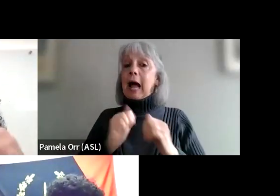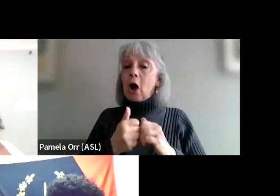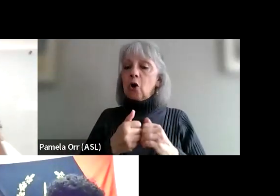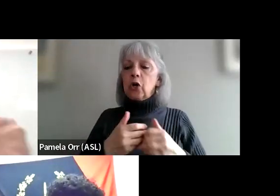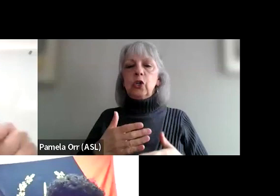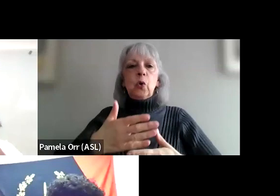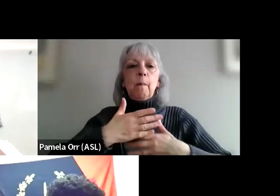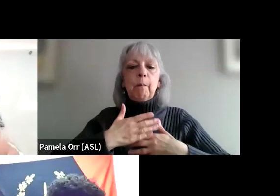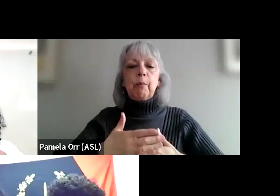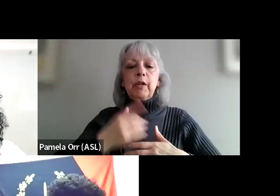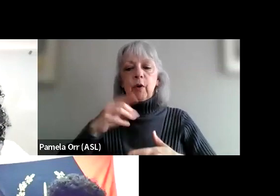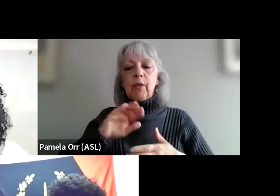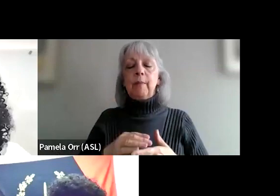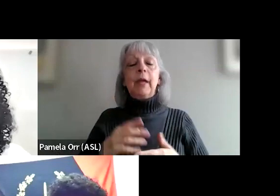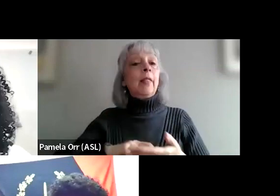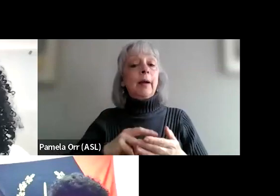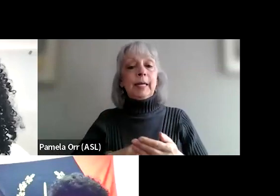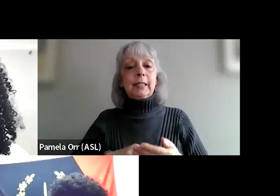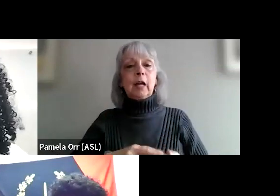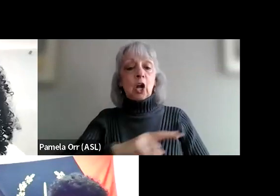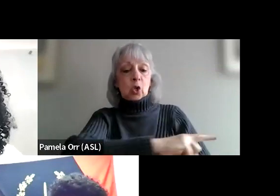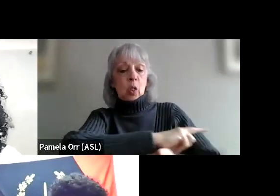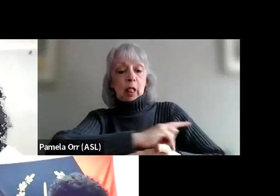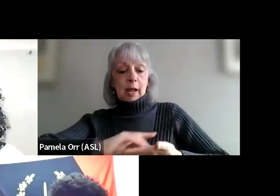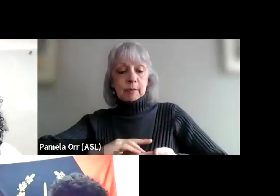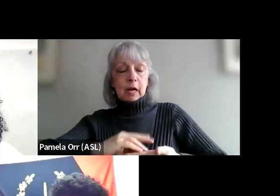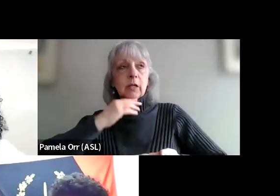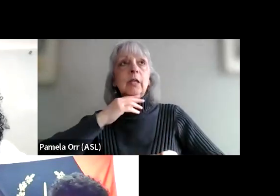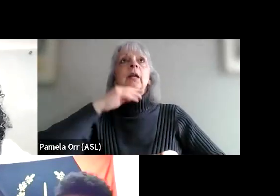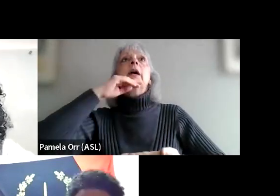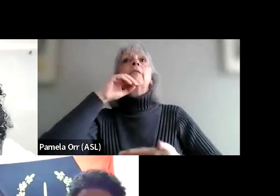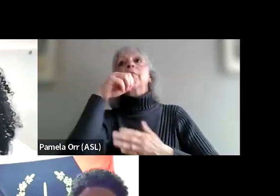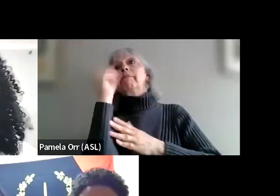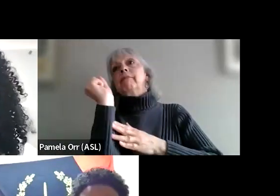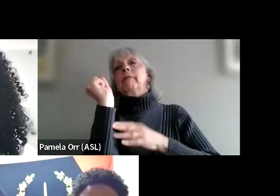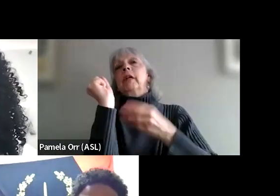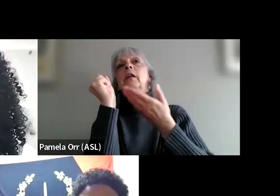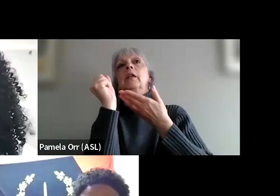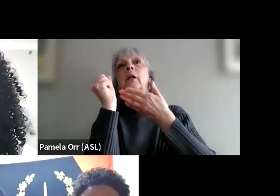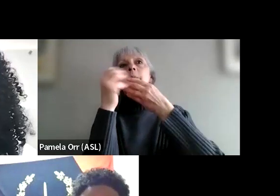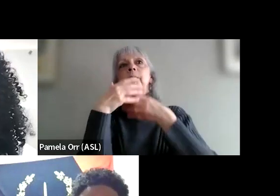Se debe acostar a la persona, Inclinarle la cabeza hacia atrás y administrarle boca a boca. Por eso damos máscaras de respiración